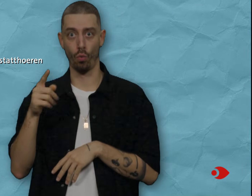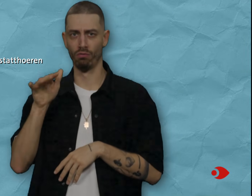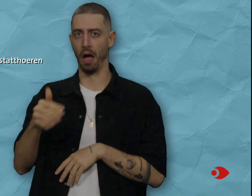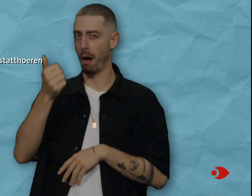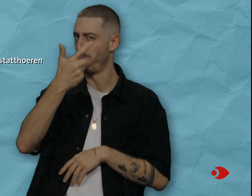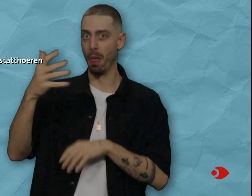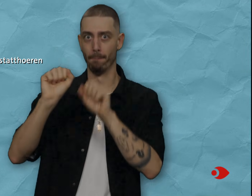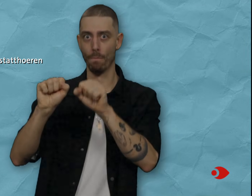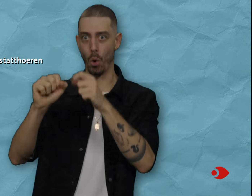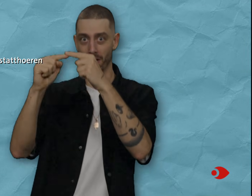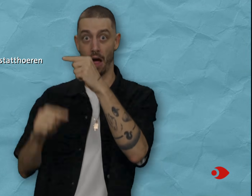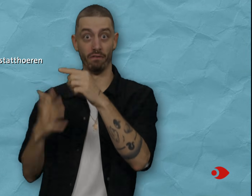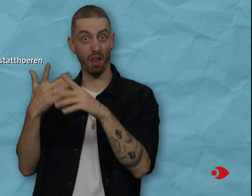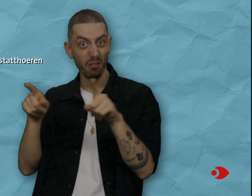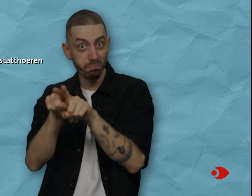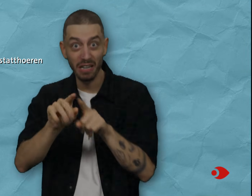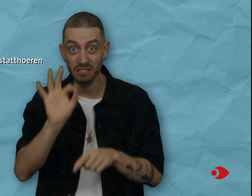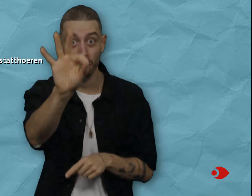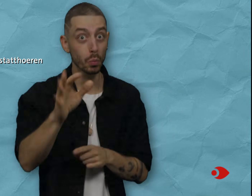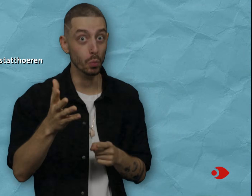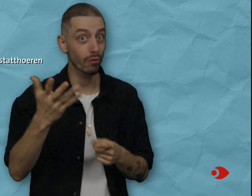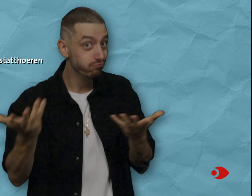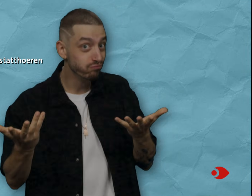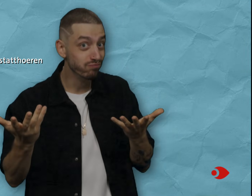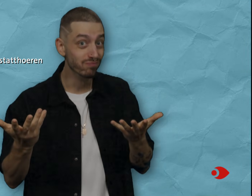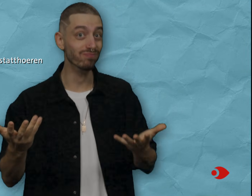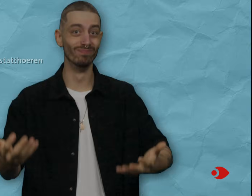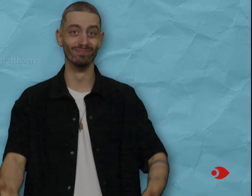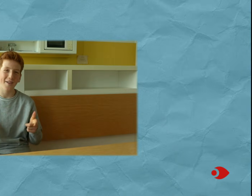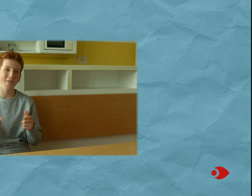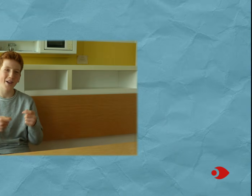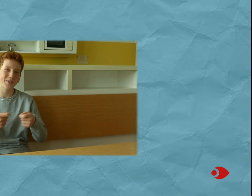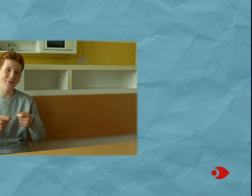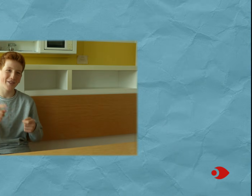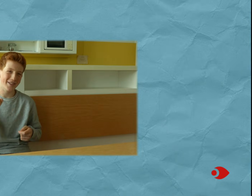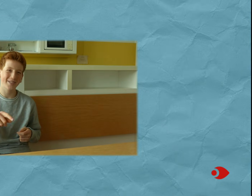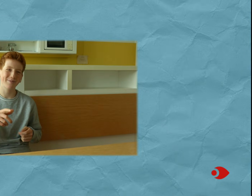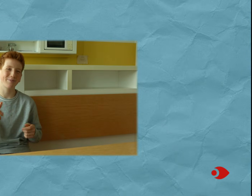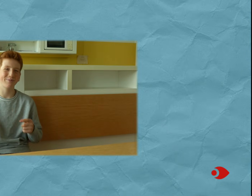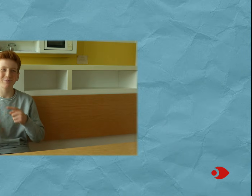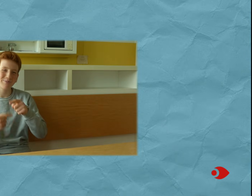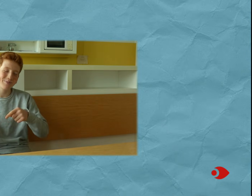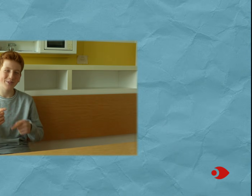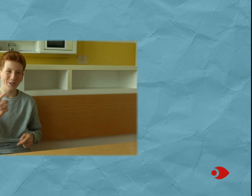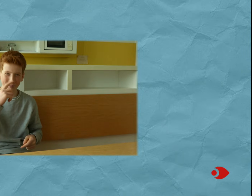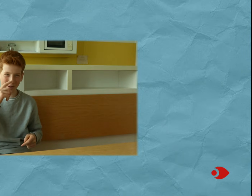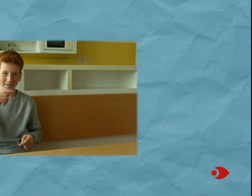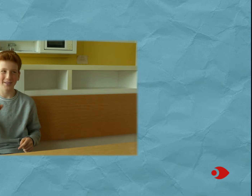Da haben wir euch ein paar Möglichkeiten zusammengestellt. Ich fand die Fahrgeschäfte und das Karussell am coolsten.